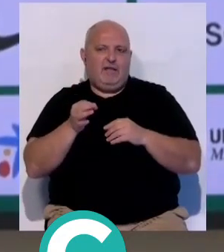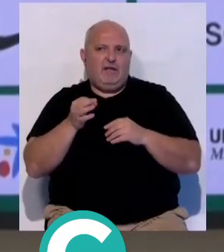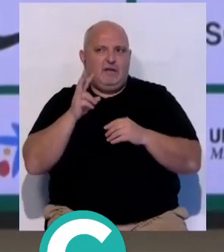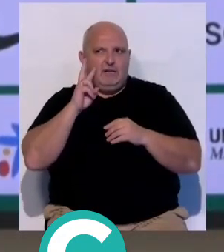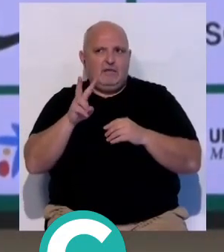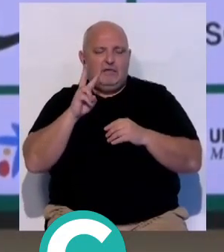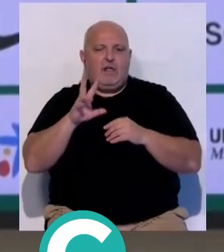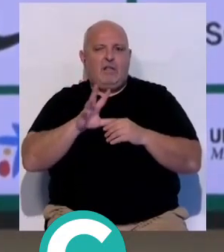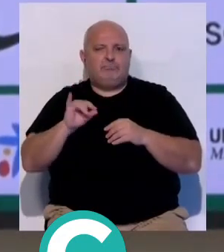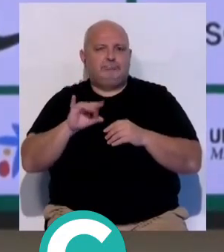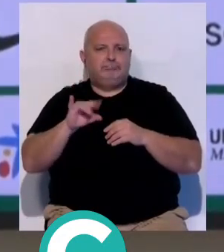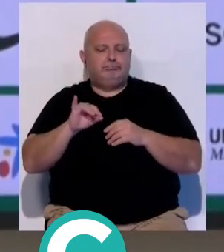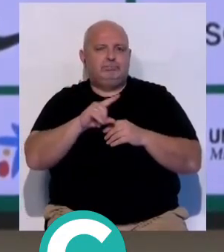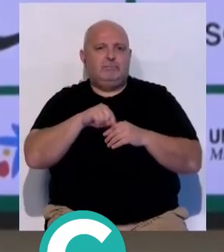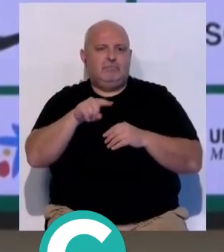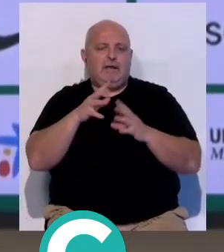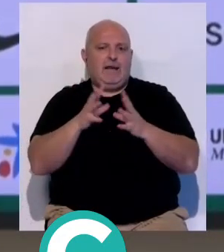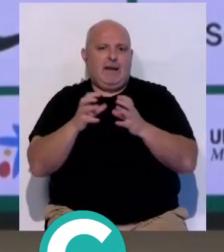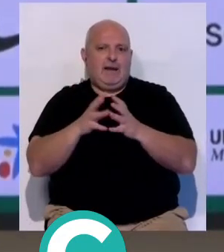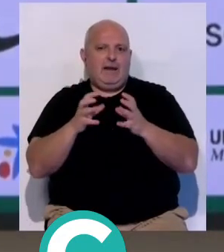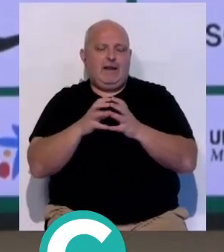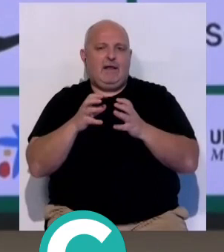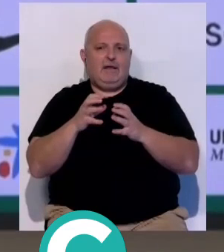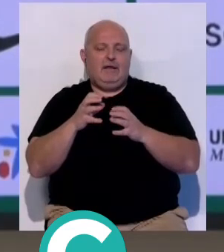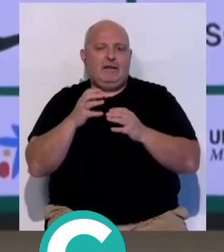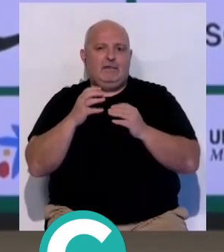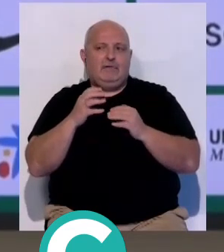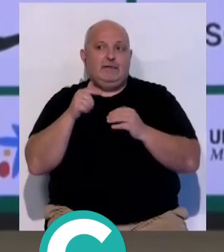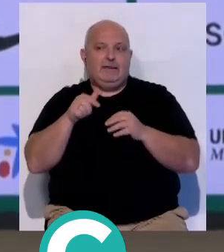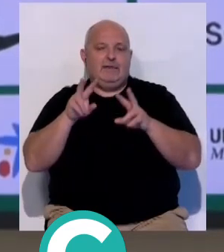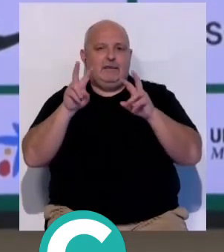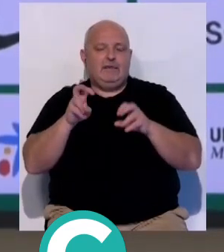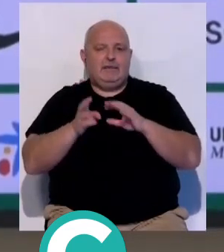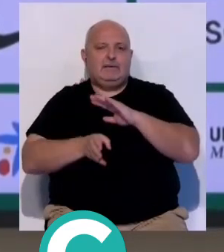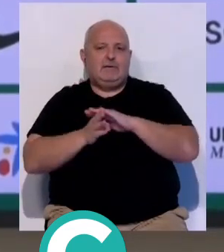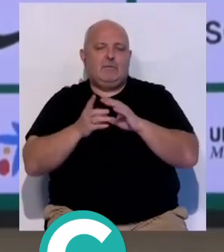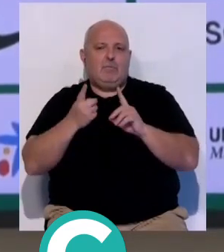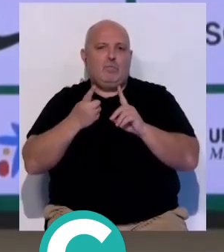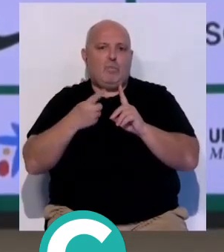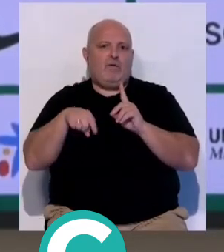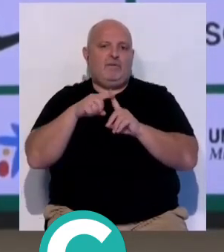esa predisposición y esas ganas y esa tolerancia también de volver a recibir a un nuevo entrenador